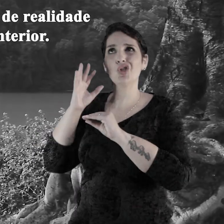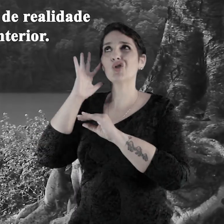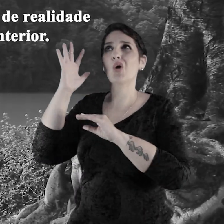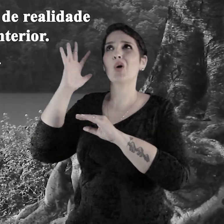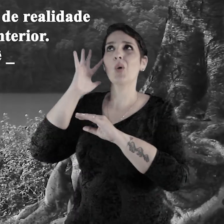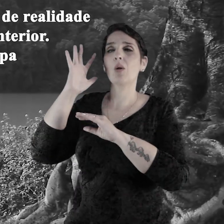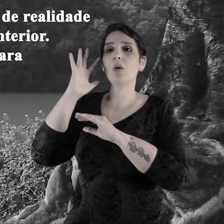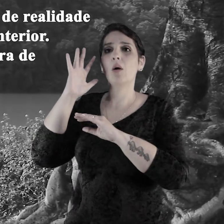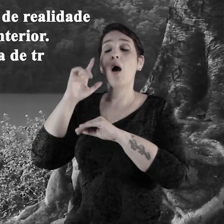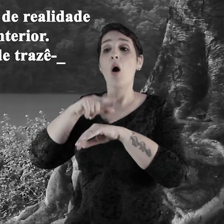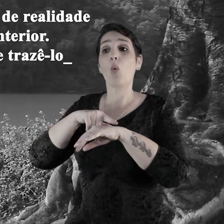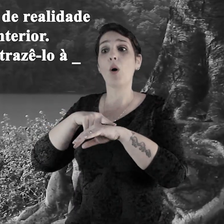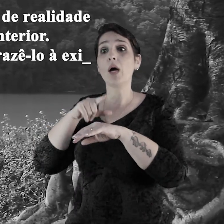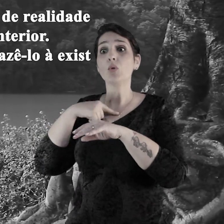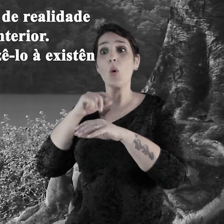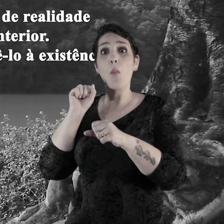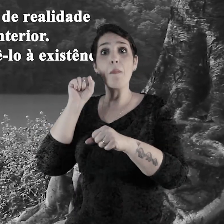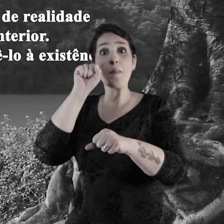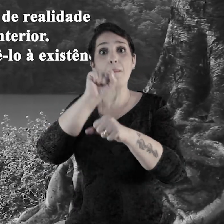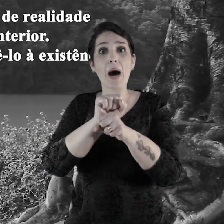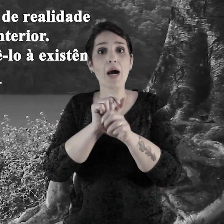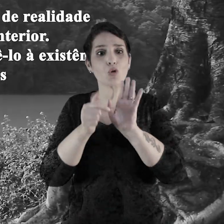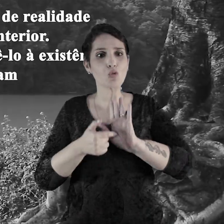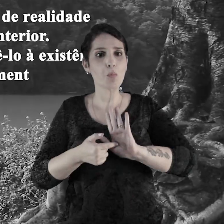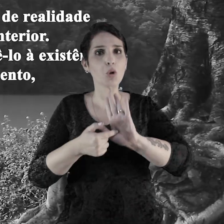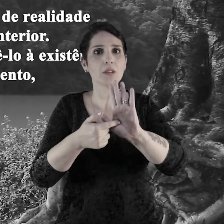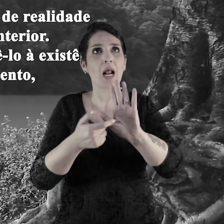E quando você para de trazê lo à existência com o seu pensamento,